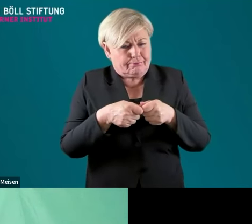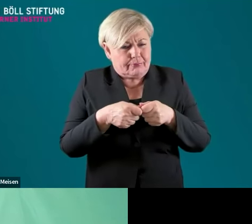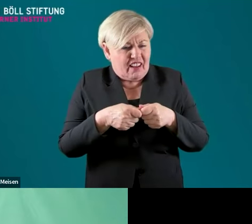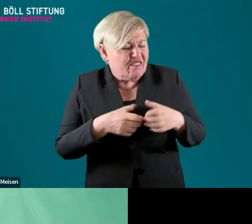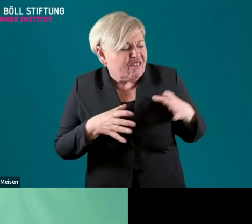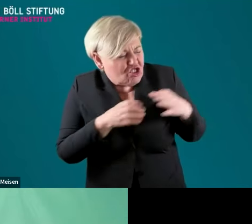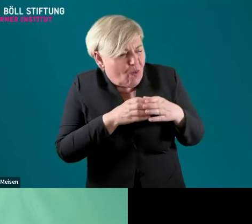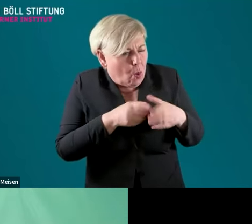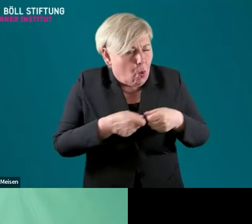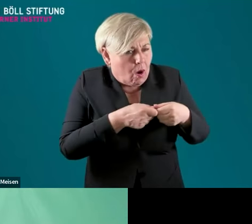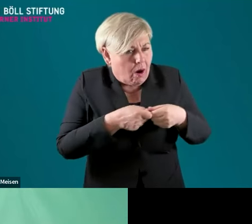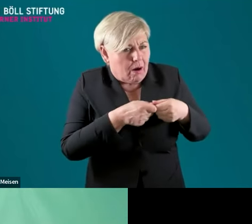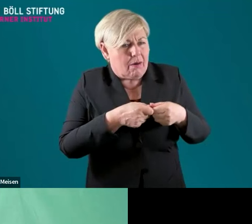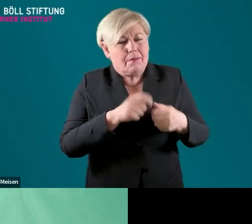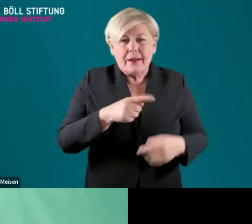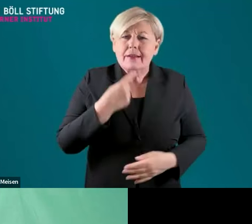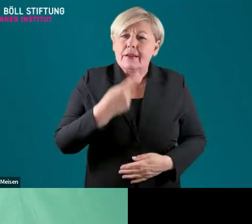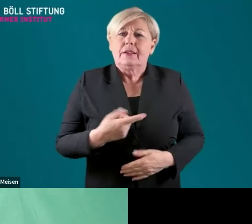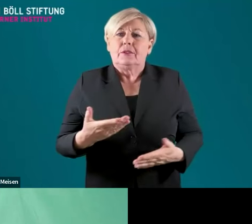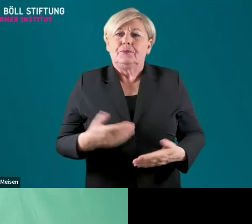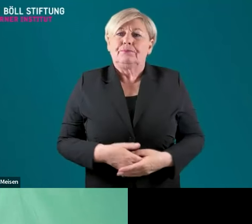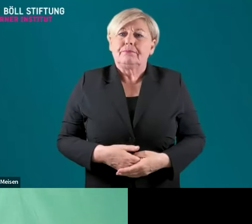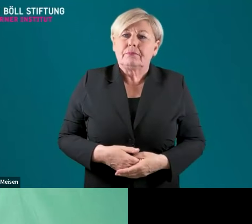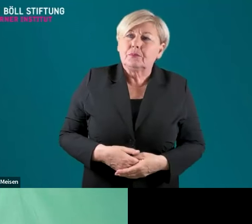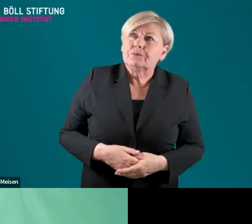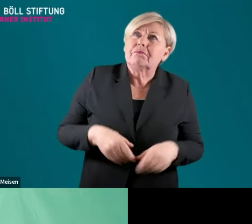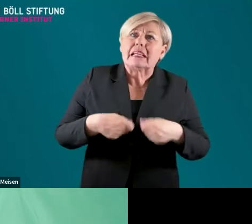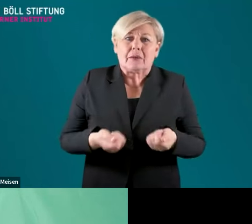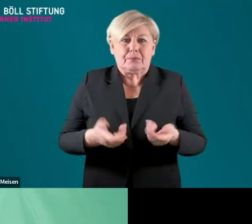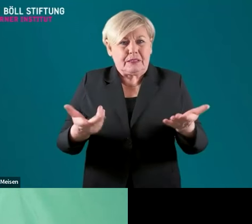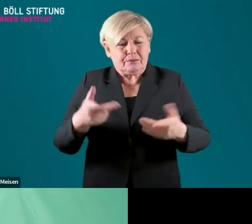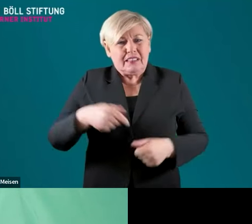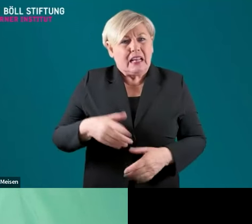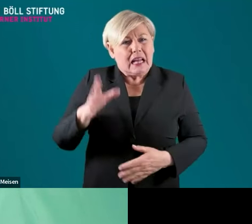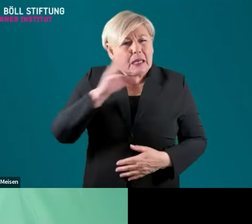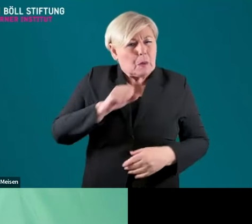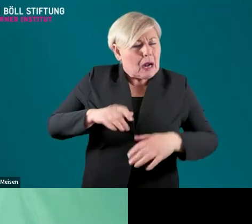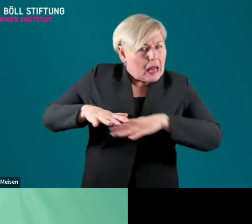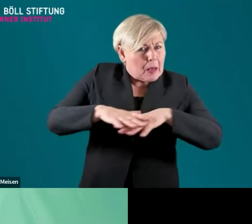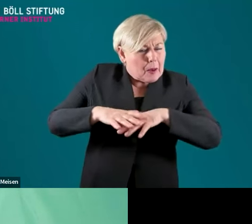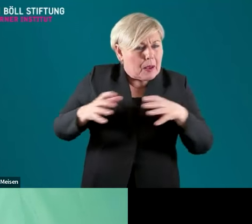„Okay, wir haben– es gibt irgendwelche dunklen Mächte, die dahinterstecken.“